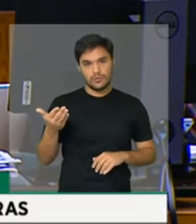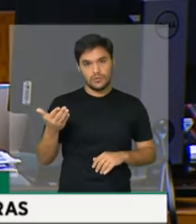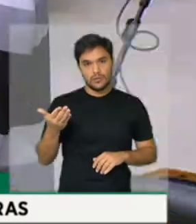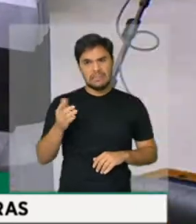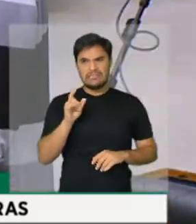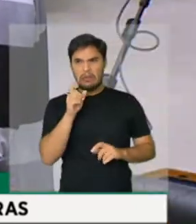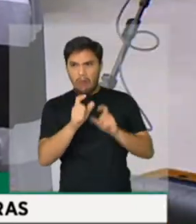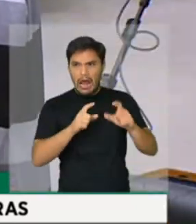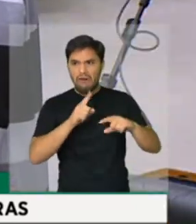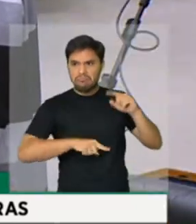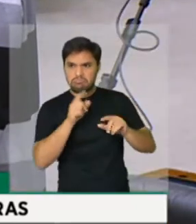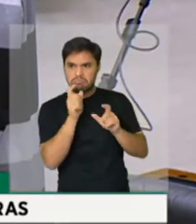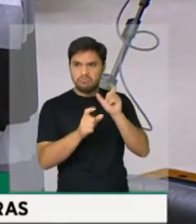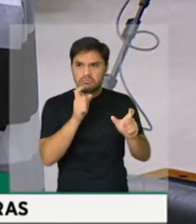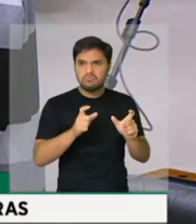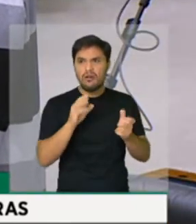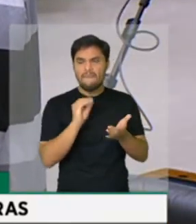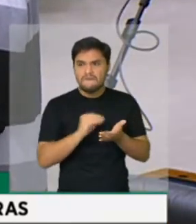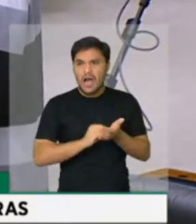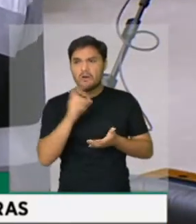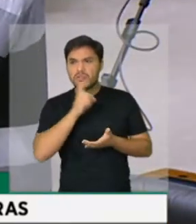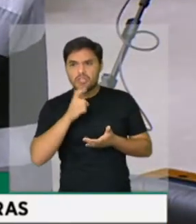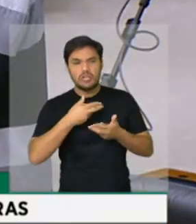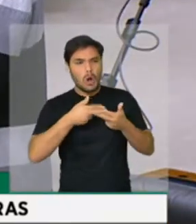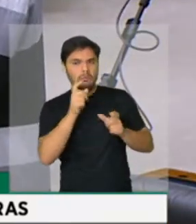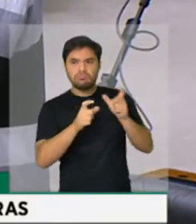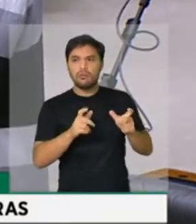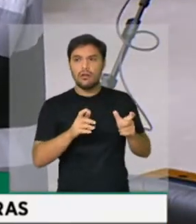CHEFE DE ESTRADO ESTRANGEIRO. VAMOS TENTAR COM O MÁXIMO DE CORTESIA E EDUCAÇÃO MANTER UM NÍVEL ELEVADO NAS